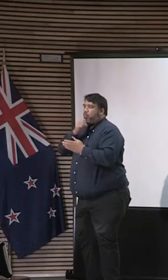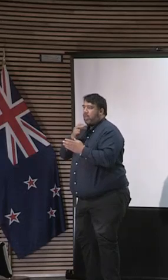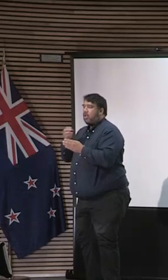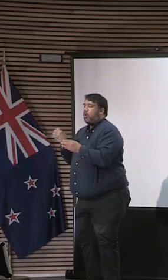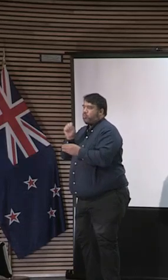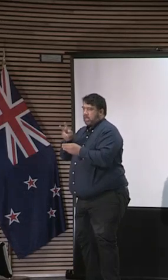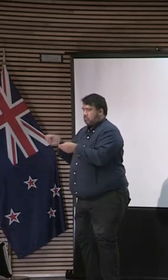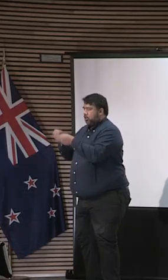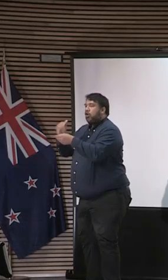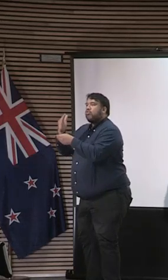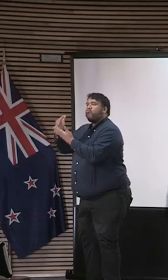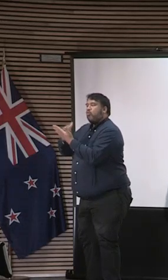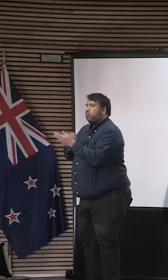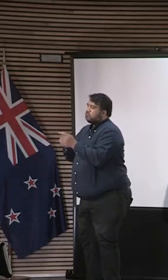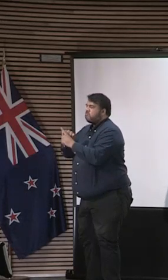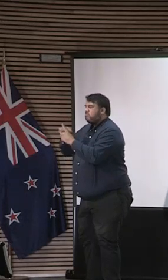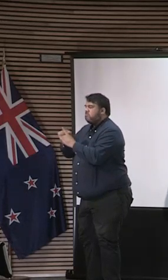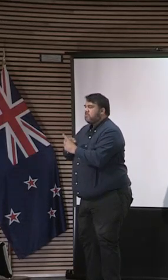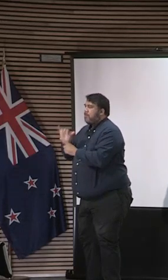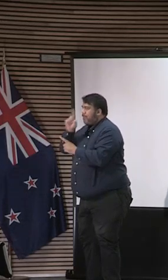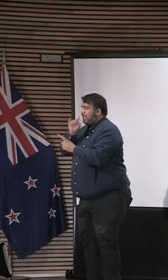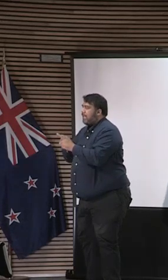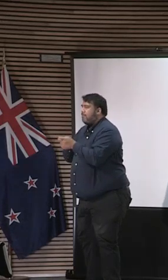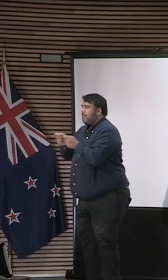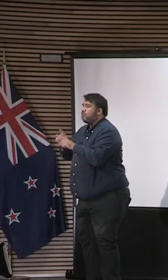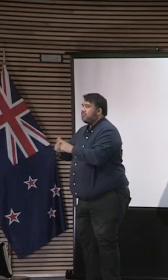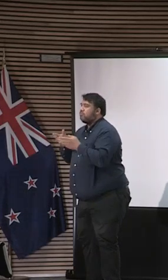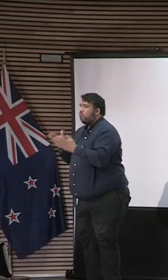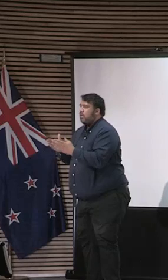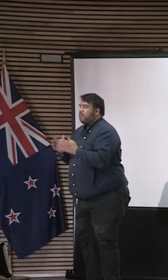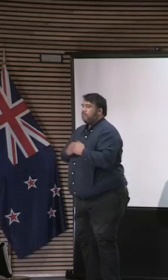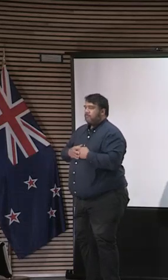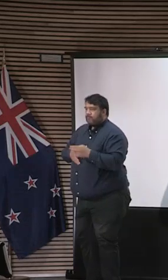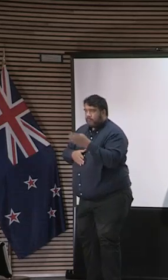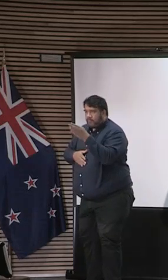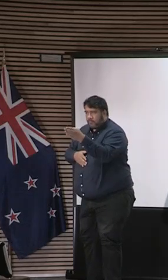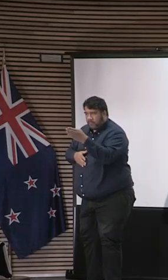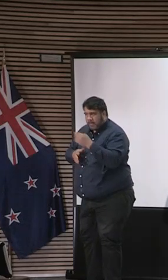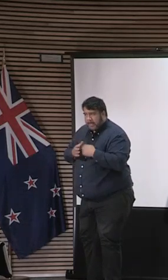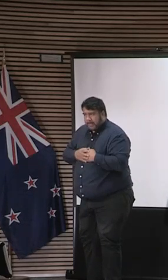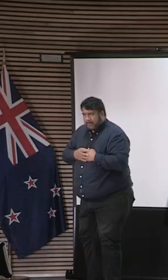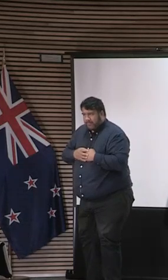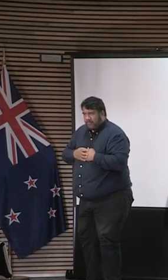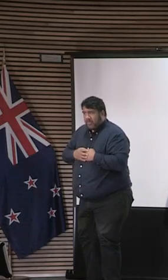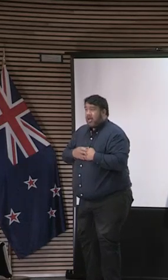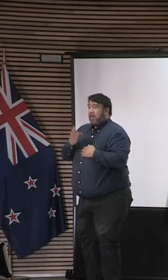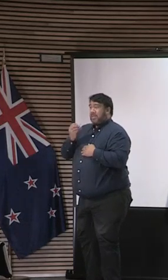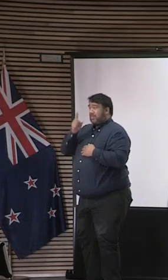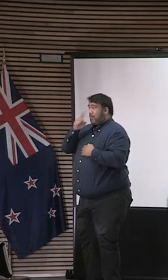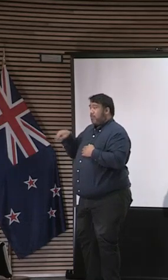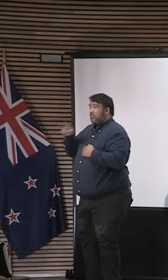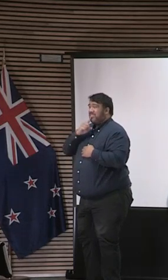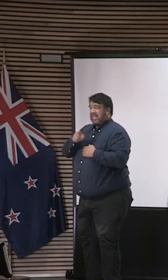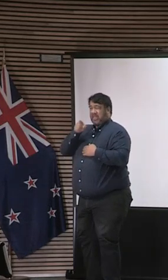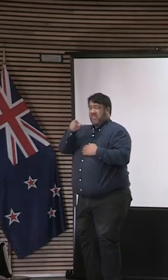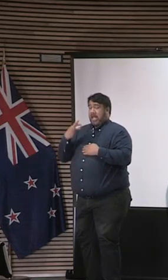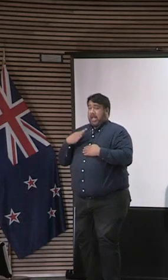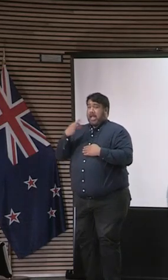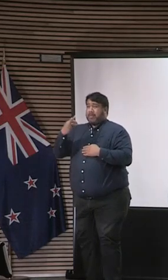katoa o Niu Tireni. Kua ui ahau